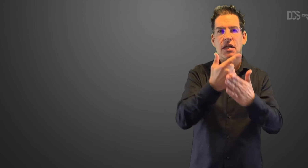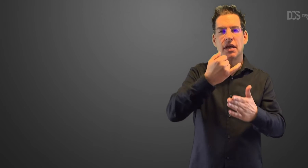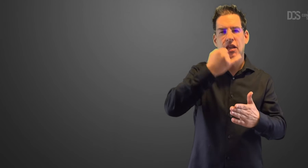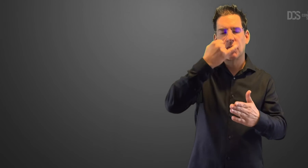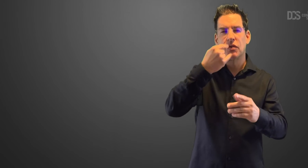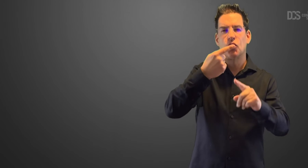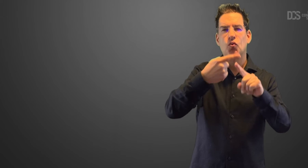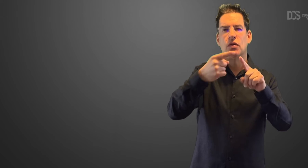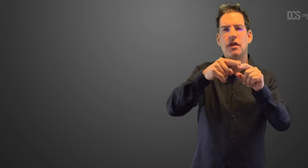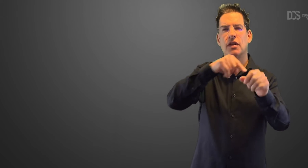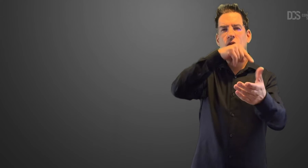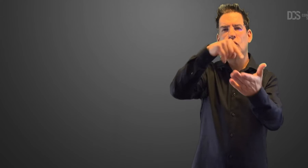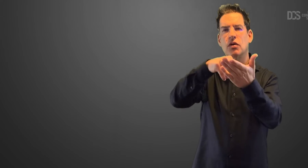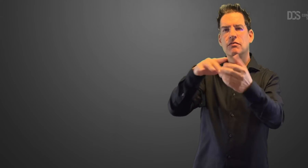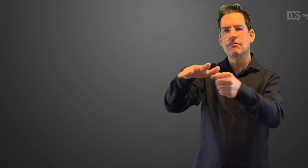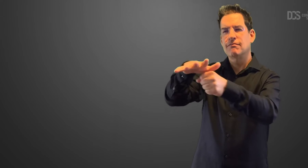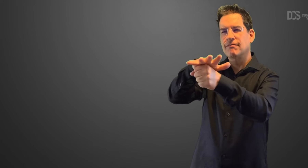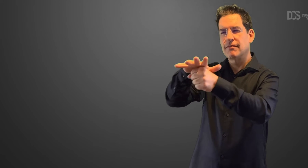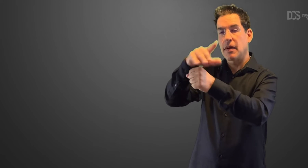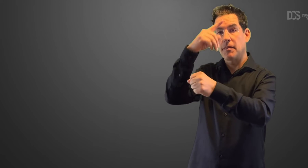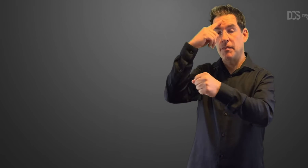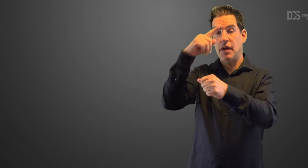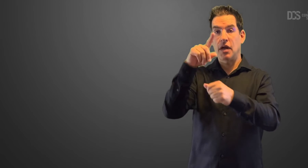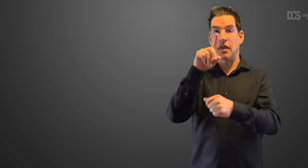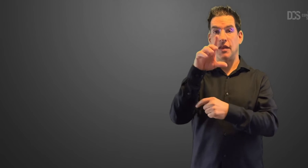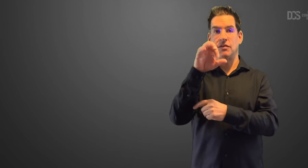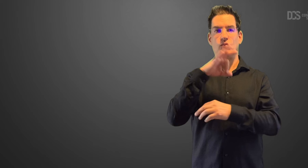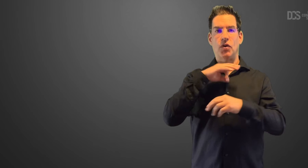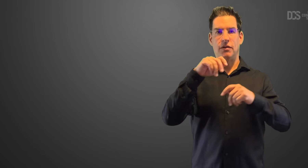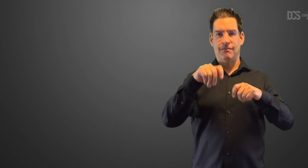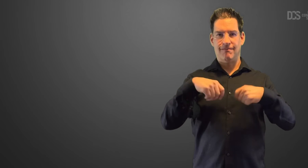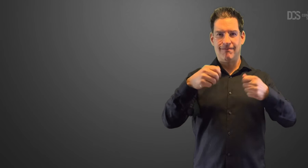Elaborar una lista de los idiomas de las zonas geográficas que atiende el DCS